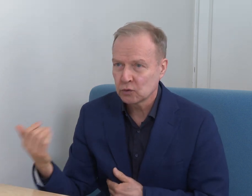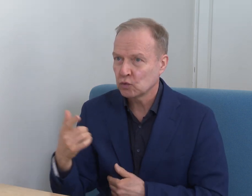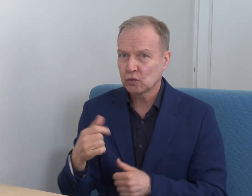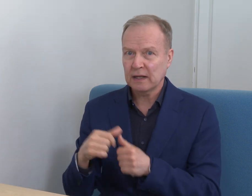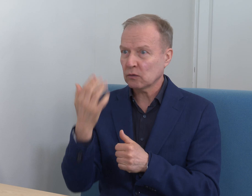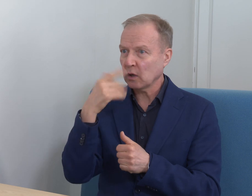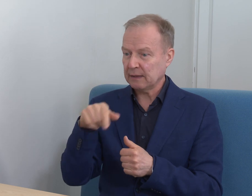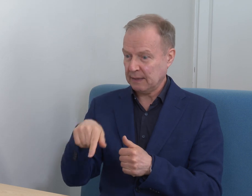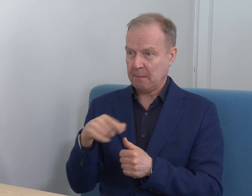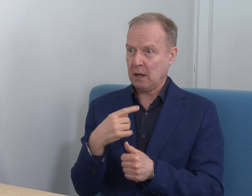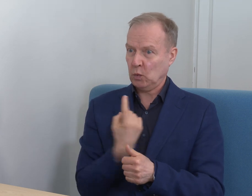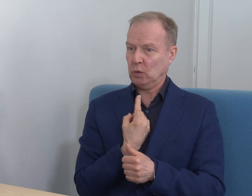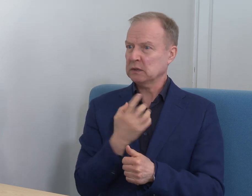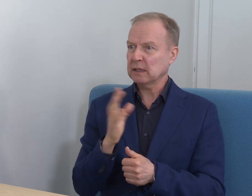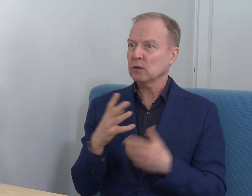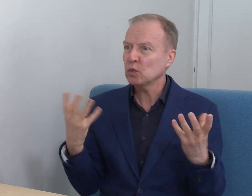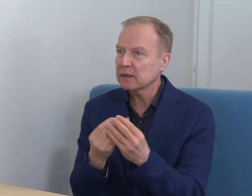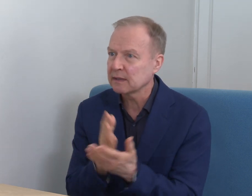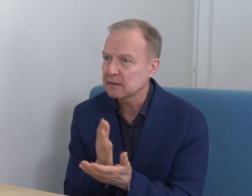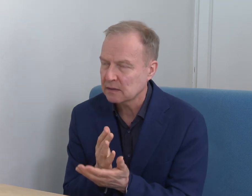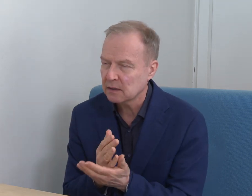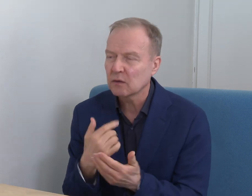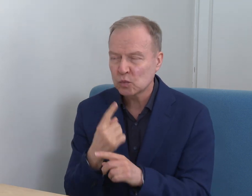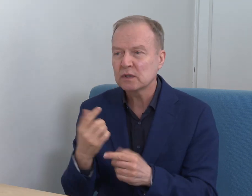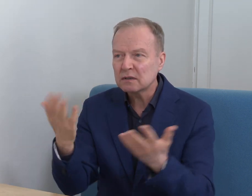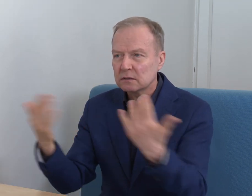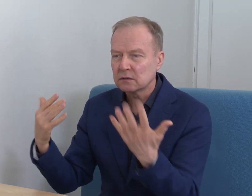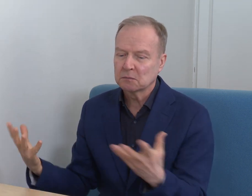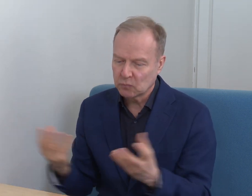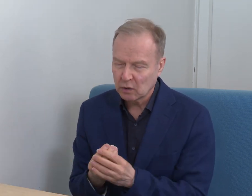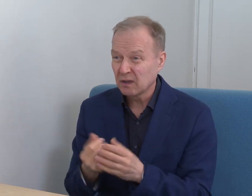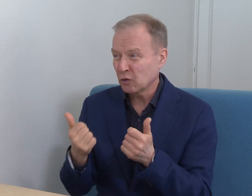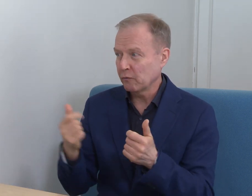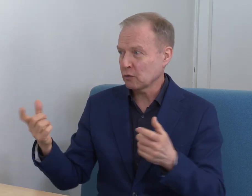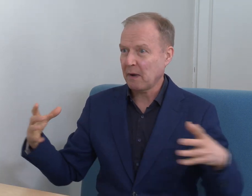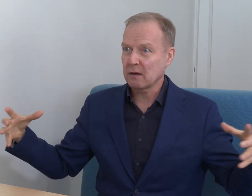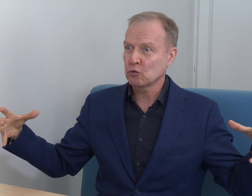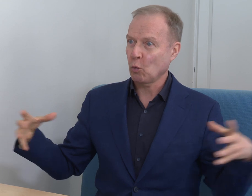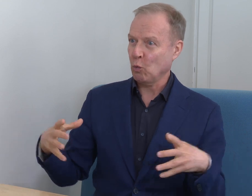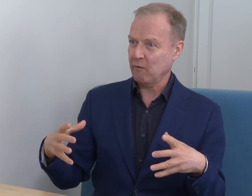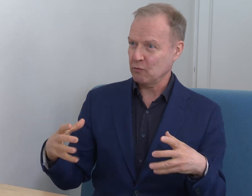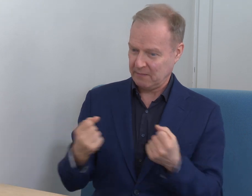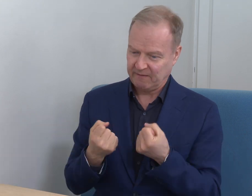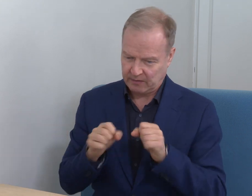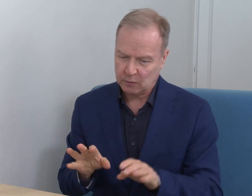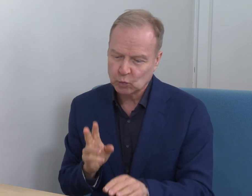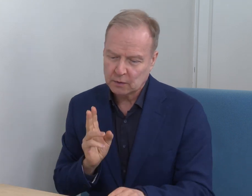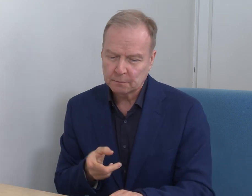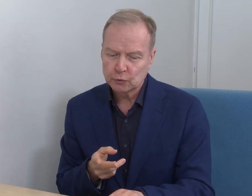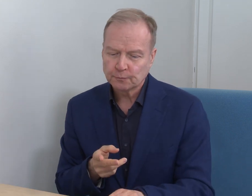koska asia on kuitenkin yhteinen eikä vain liiton. Joukossa on voimaa.